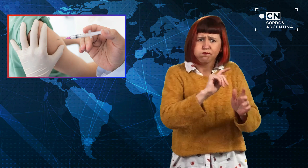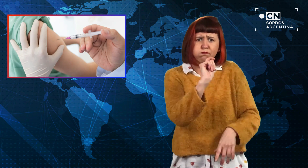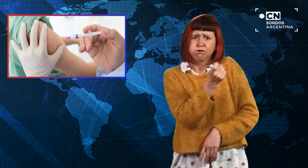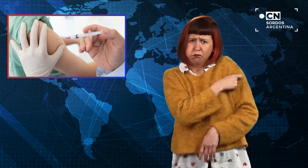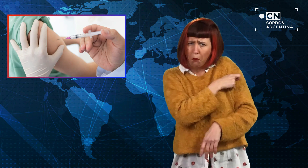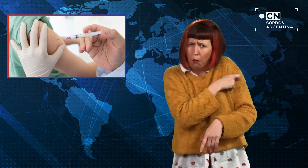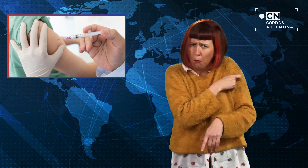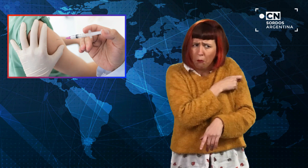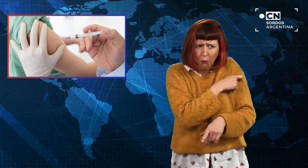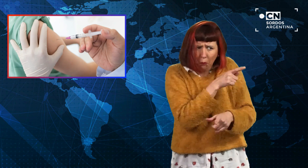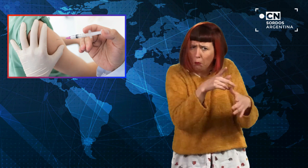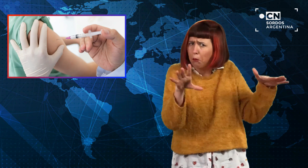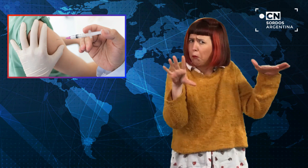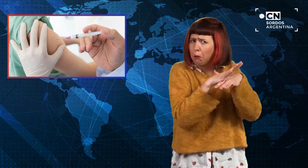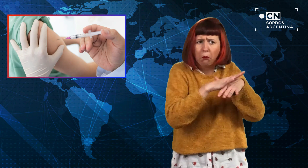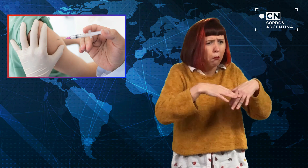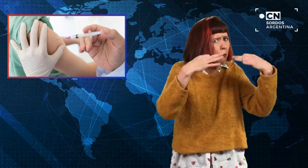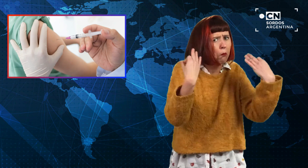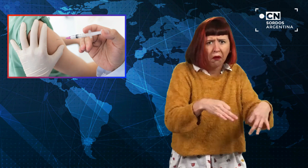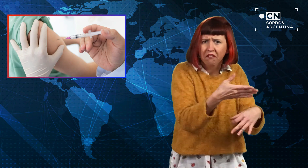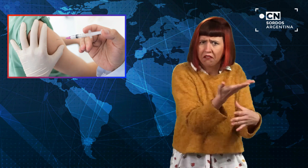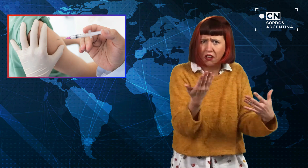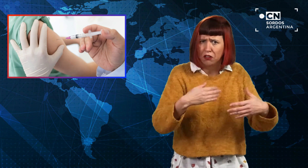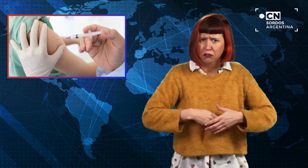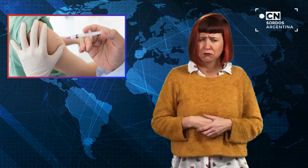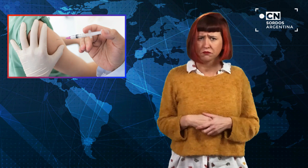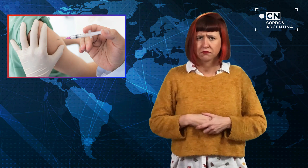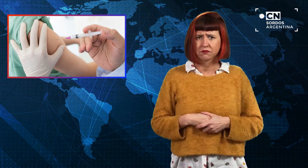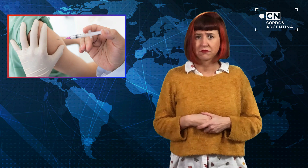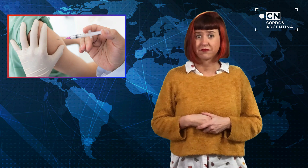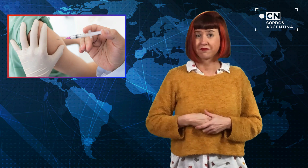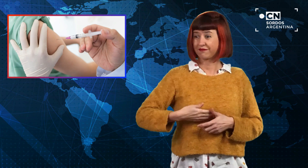que probaron ser seguras y eficaces.